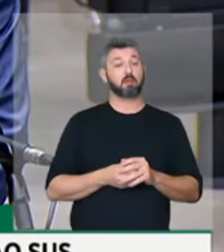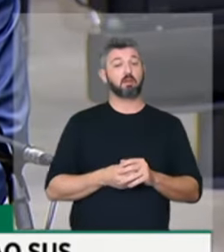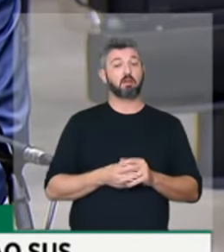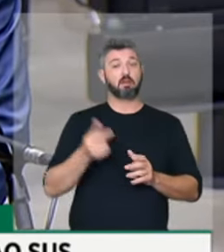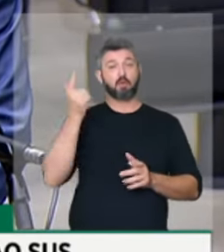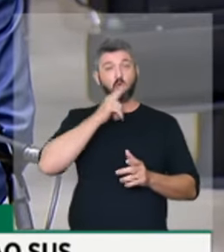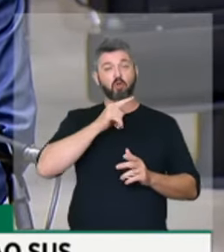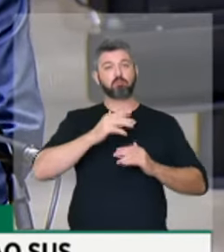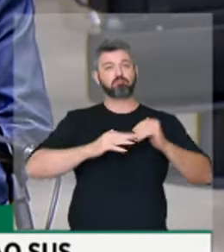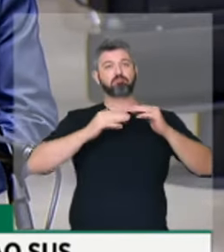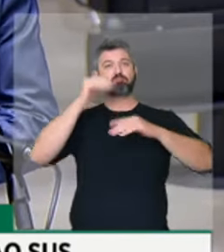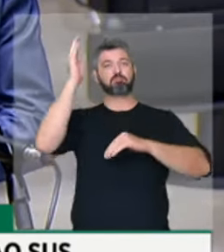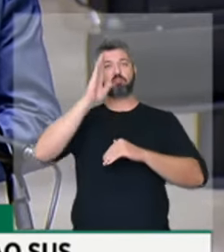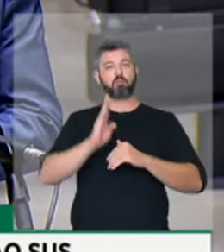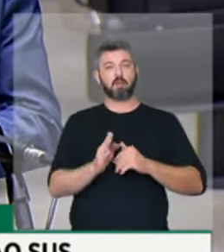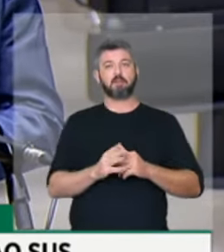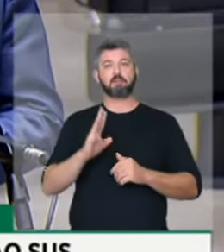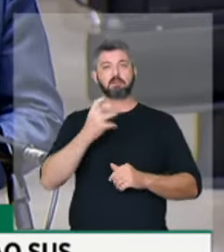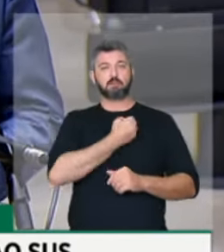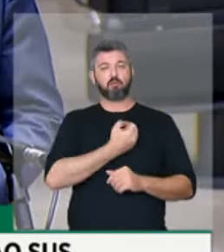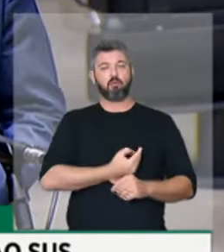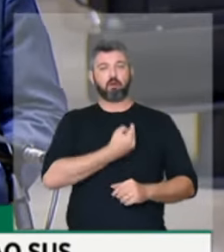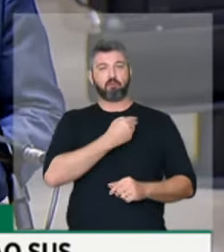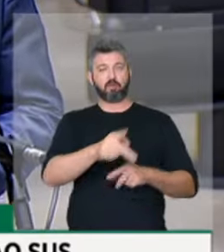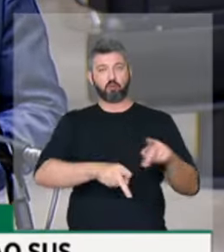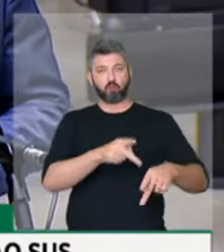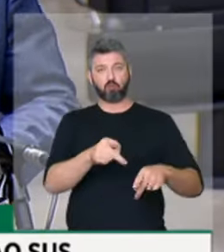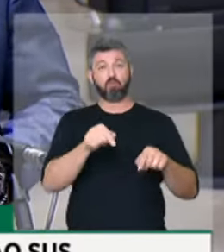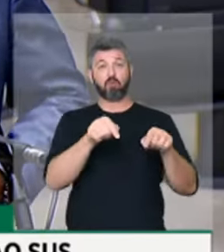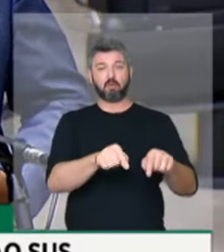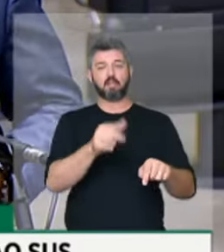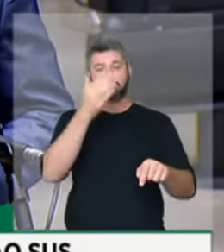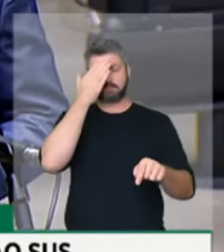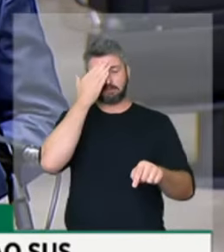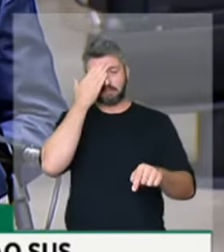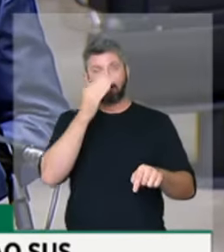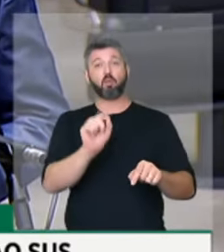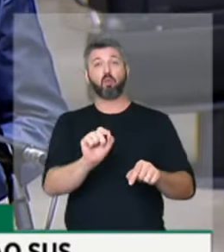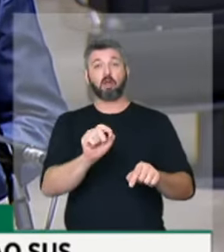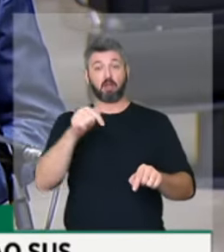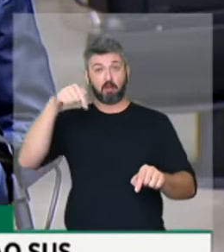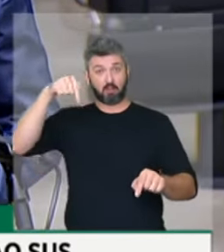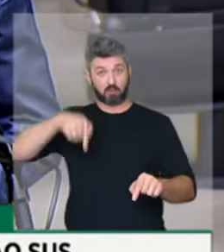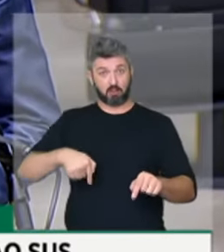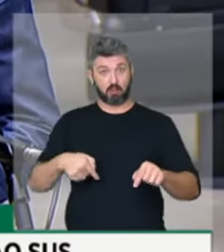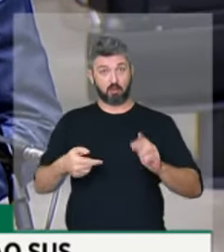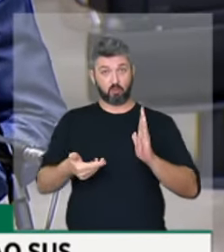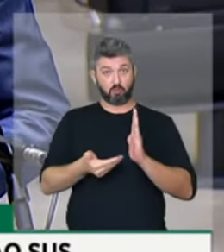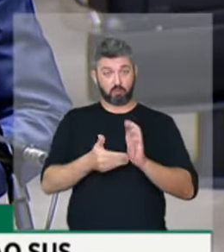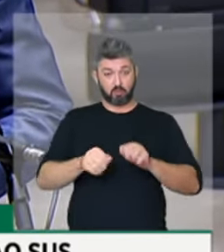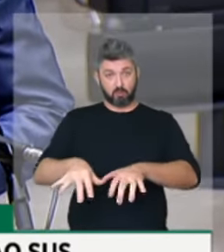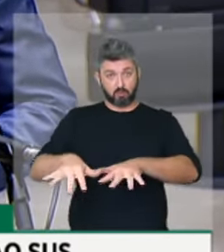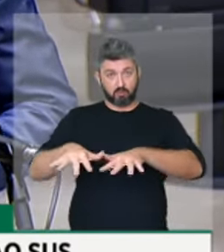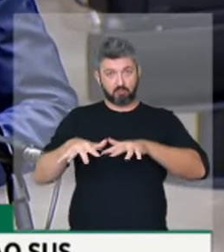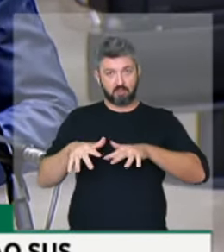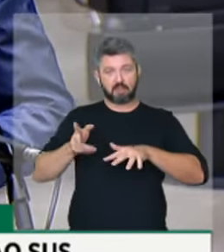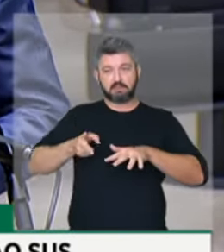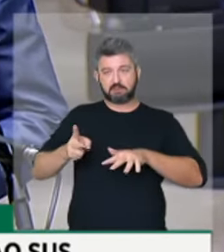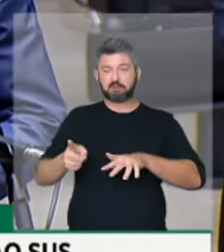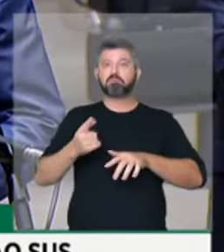NOSSO PAÍS, SALVAR AS NOSSAS VIDAS E QUE A POPULAÇÃO SAIBA QUE AQUI NESSE PLENÁRIO A GENTE VAI ESTAR SEMPRE É DISPOSIÇÃO PARA SALVAR AS VIDAS NO NOSSO PAÍS. MUITO OBRIGADO, -- PRESIDENTE. [PRESIDENTE]: